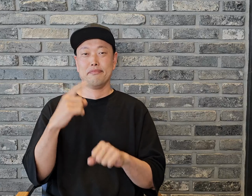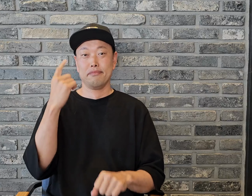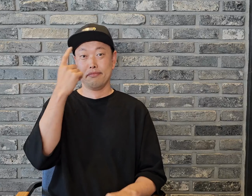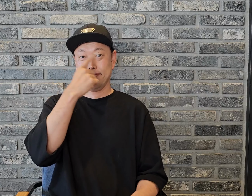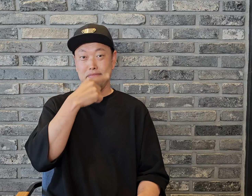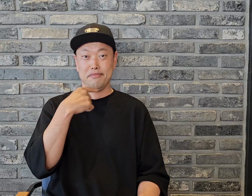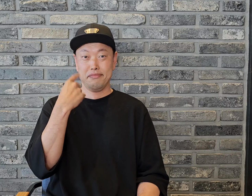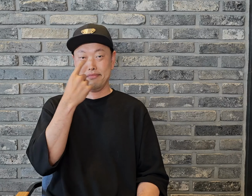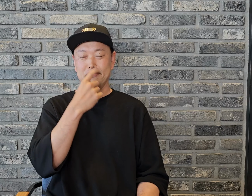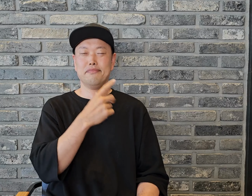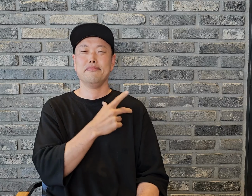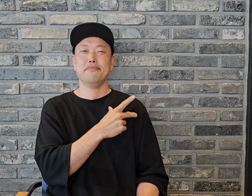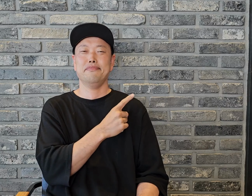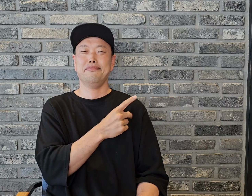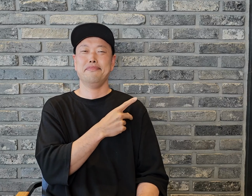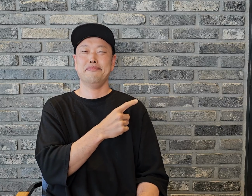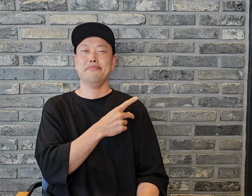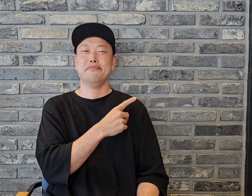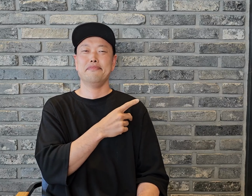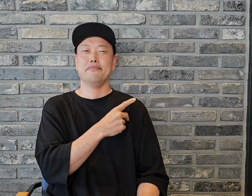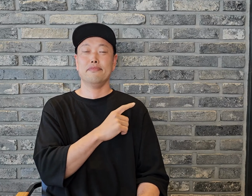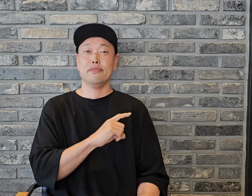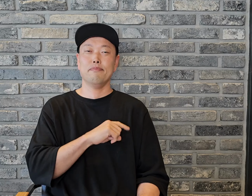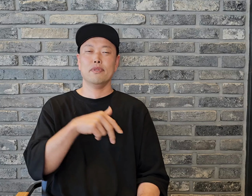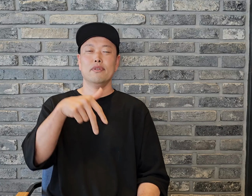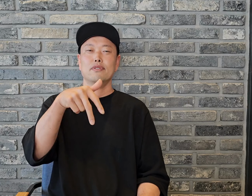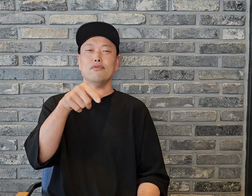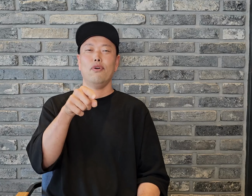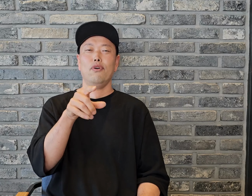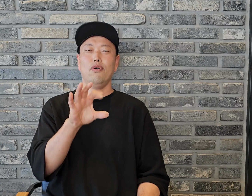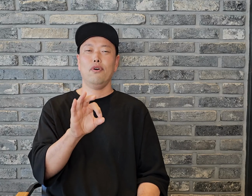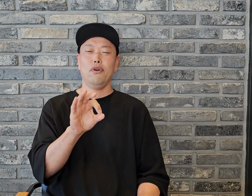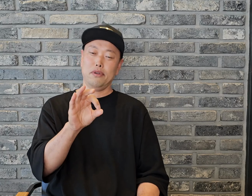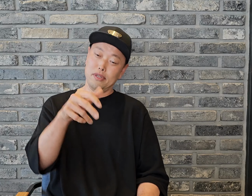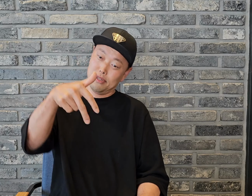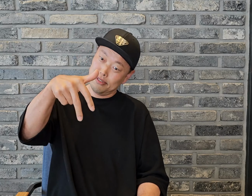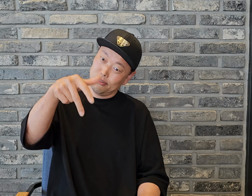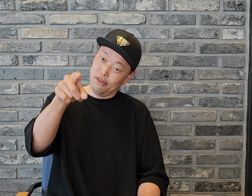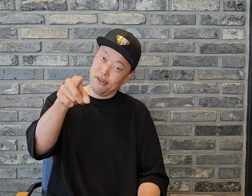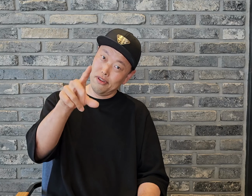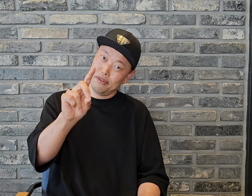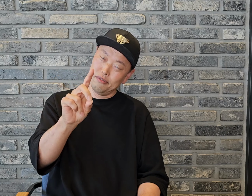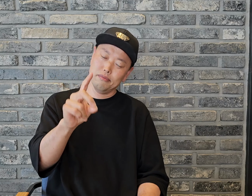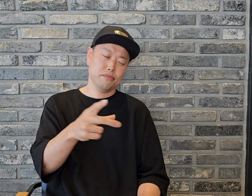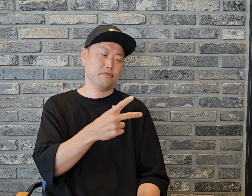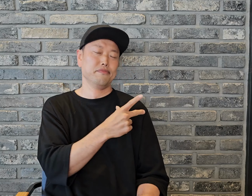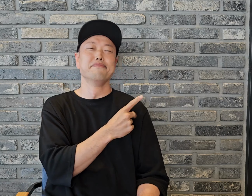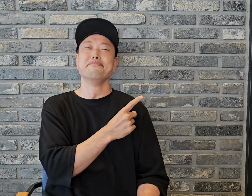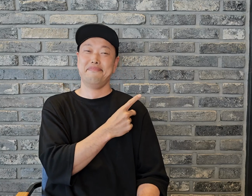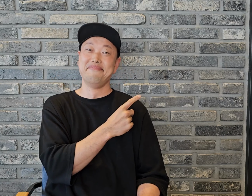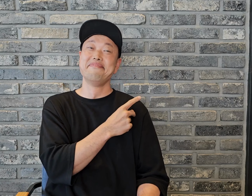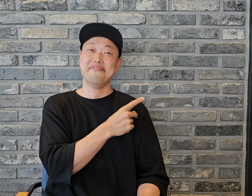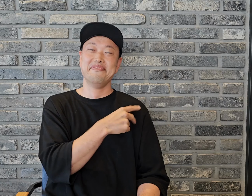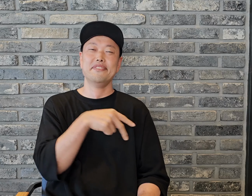手話名は私の姓「チョン」から取ったもので、このように表現します、